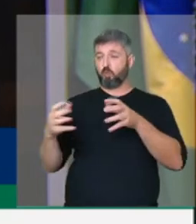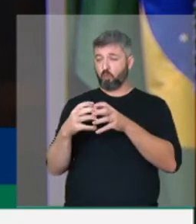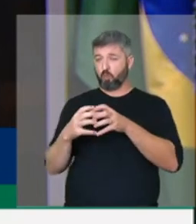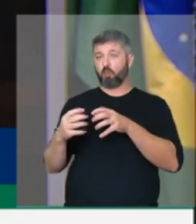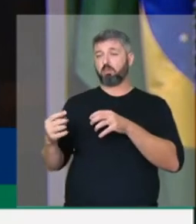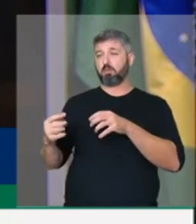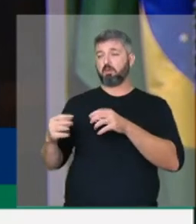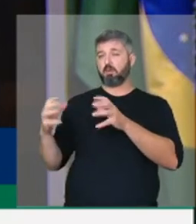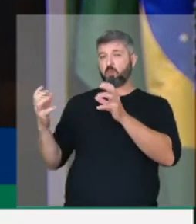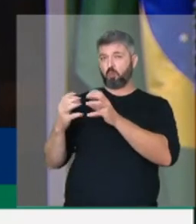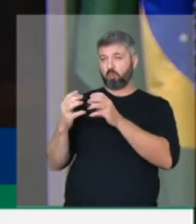PARTICIPAR DESSA ORGANIZAÇÃO CRIMINOSA ANTES DA LICITAÇÃO